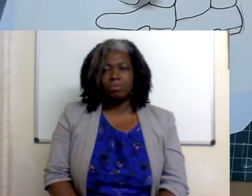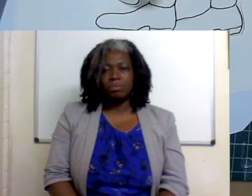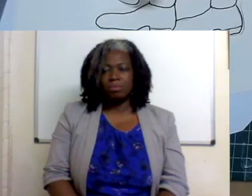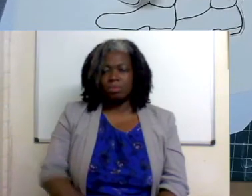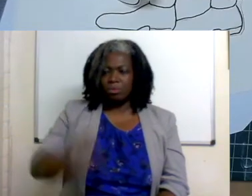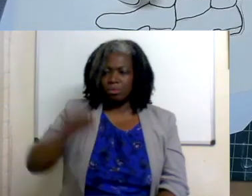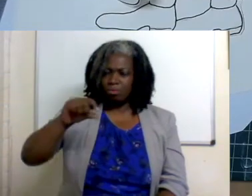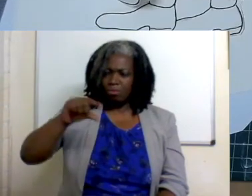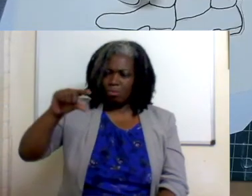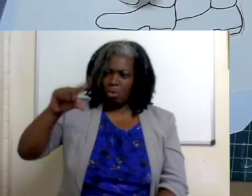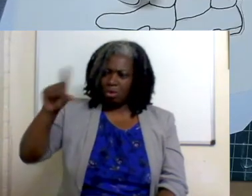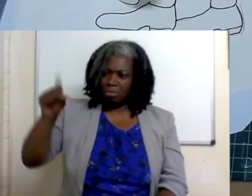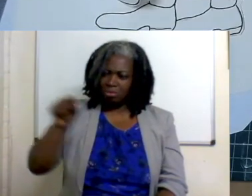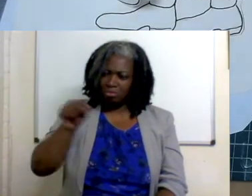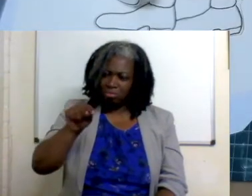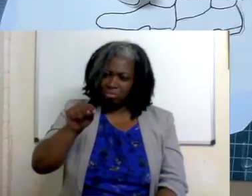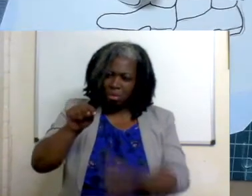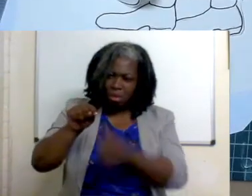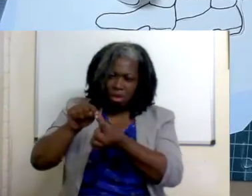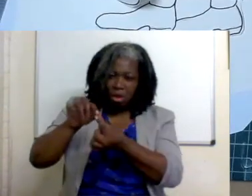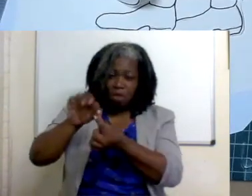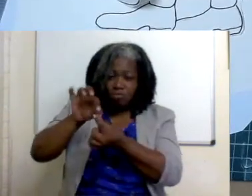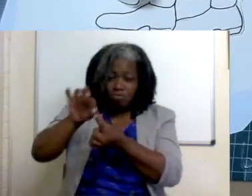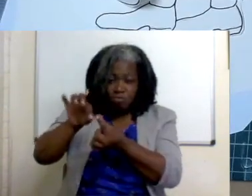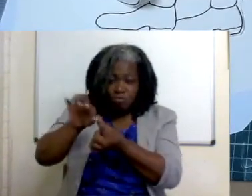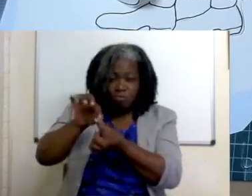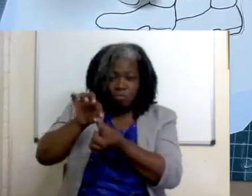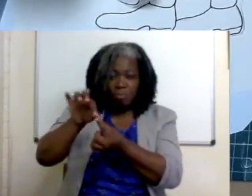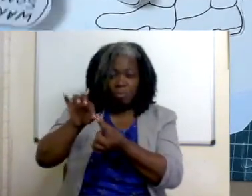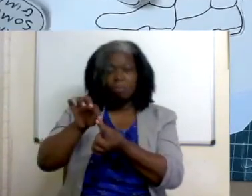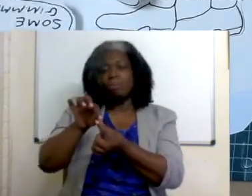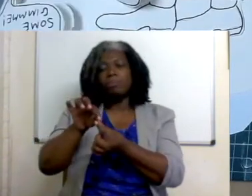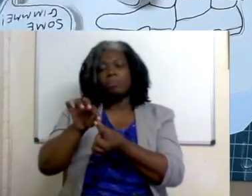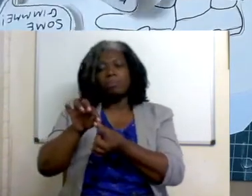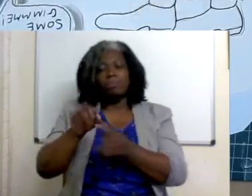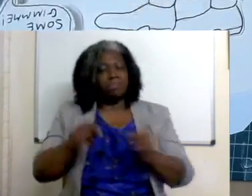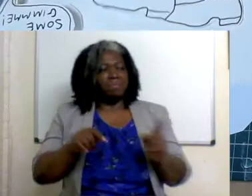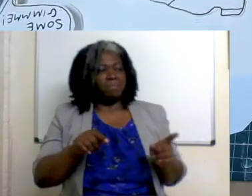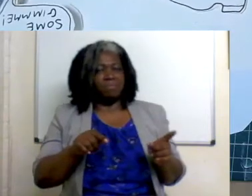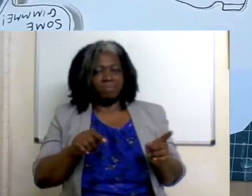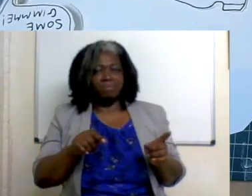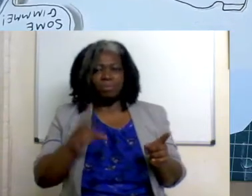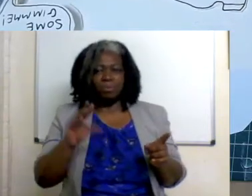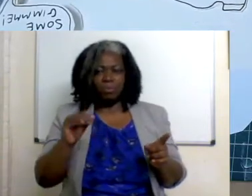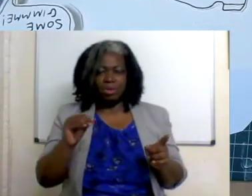kolem te spicky na bubline a udelame to same pro nas kvak,